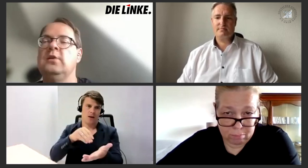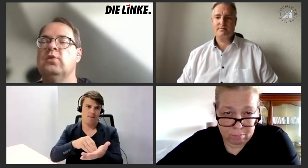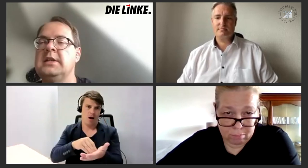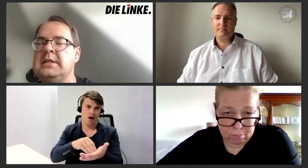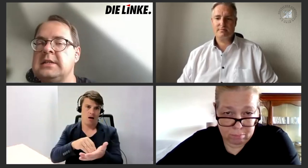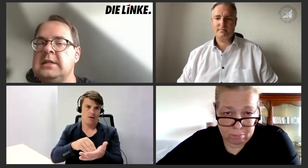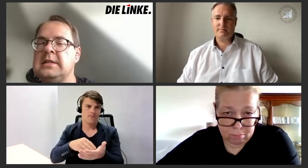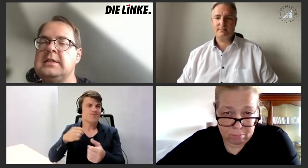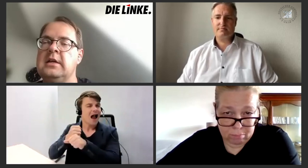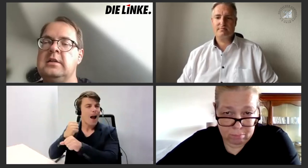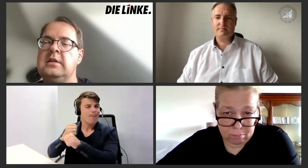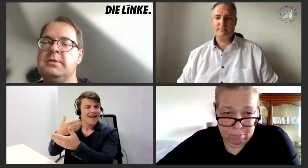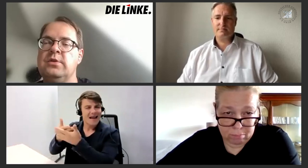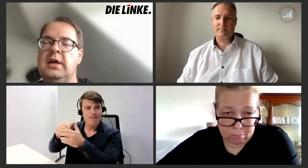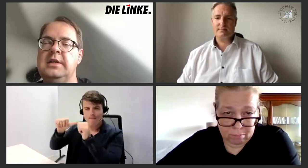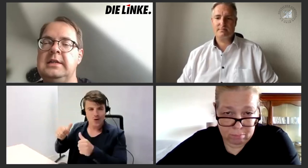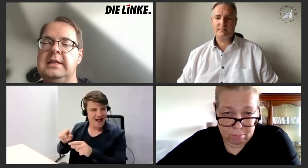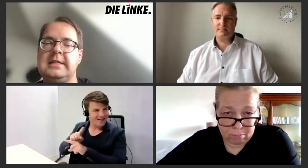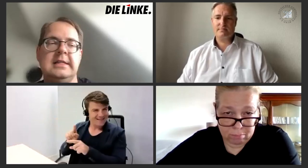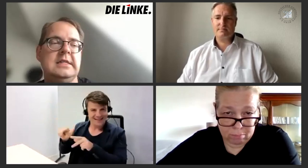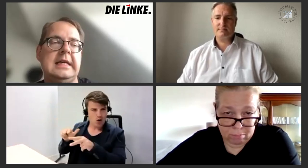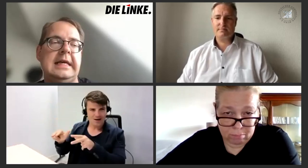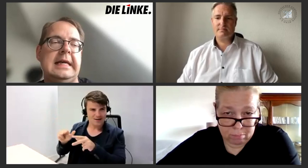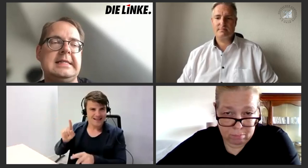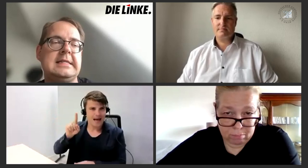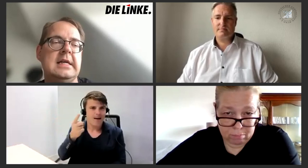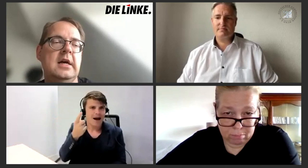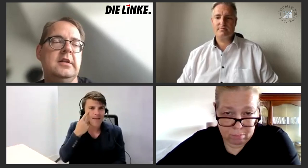Auch wenn diese nicht über das Arbeitgebermodell organisiert sind, das ist ja die Besonderheit,